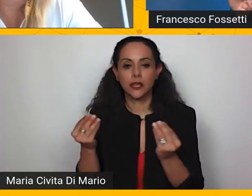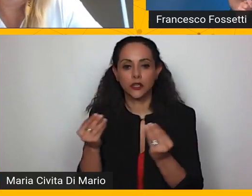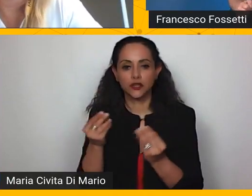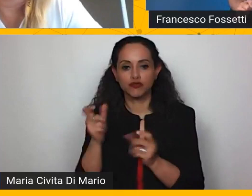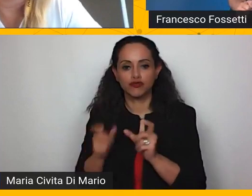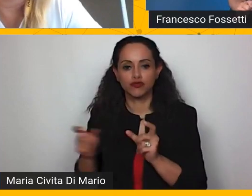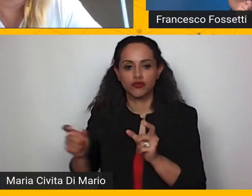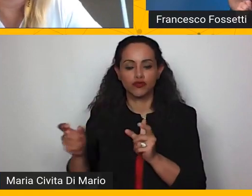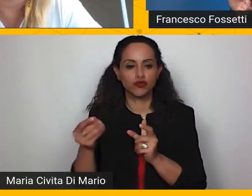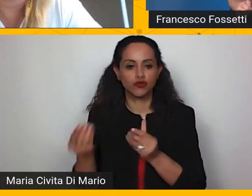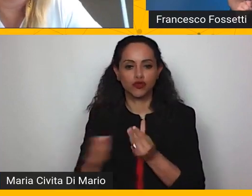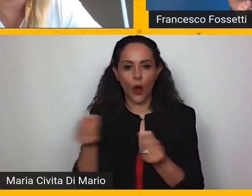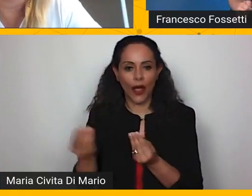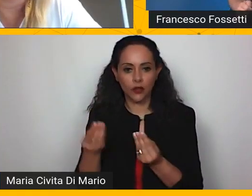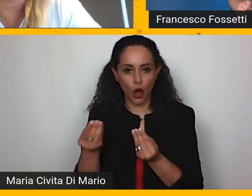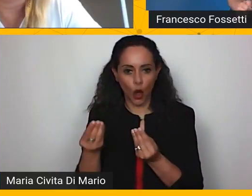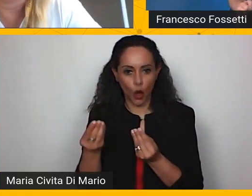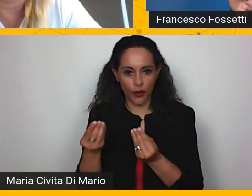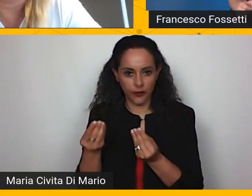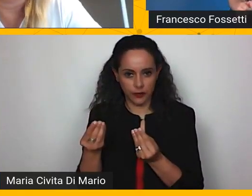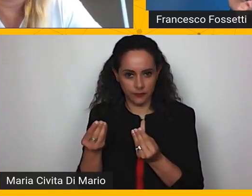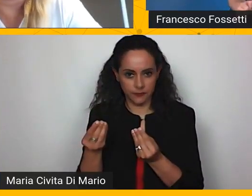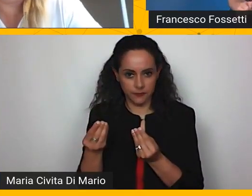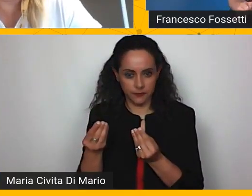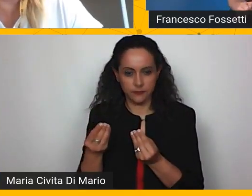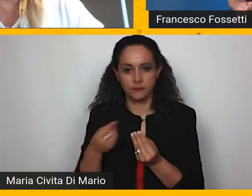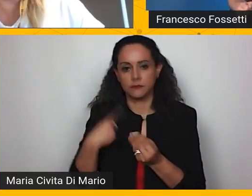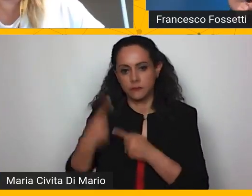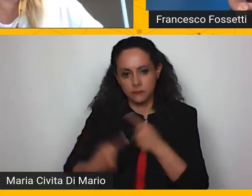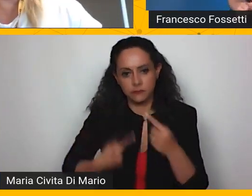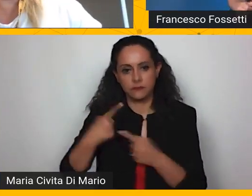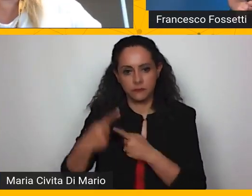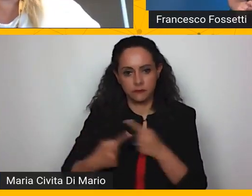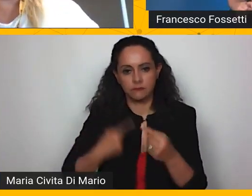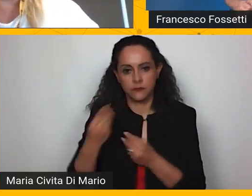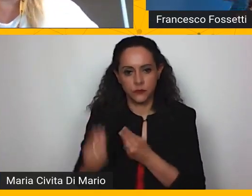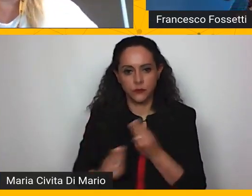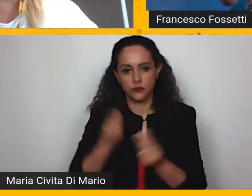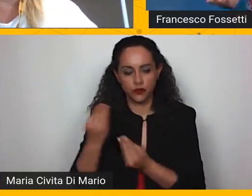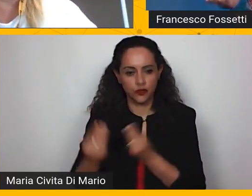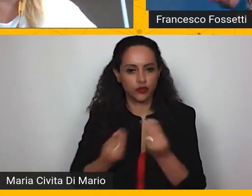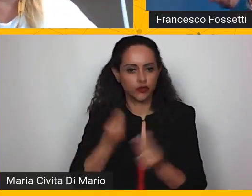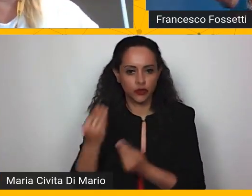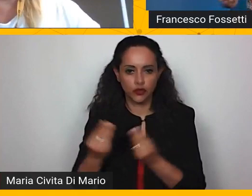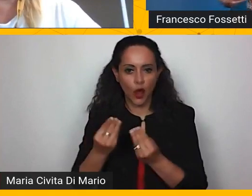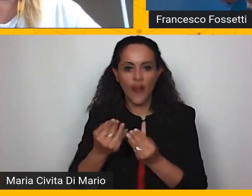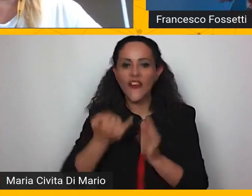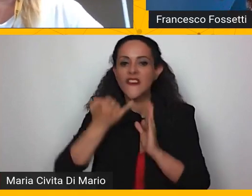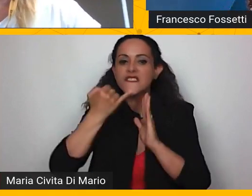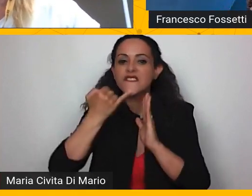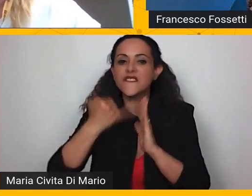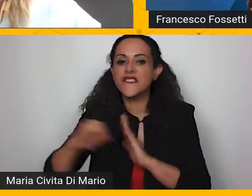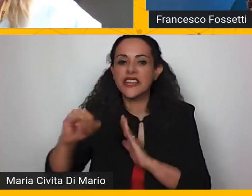multigiocatore che fa sì che si possa continuare a giocare eh